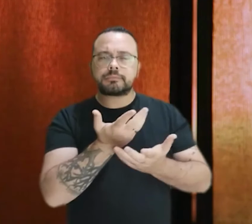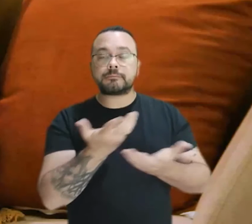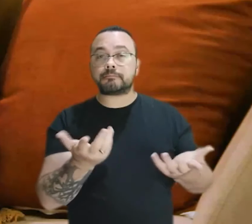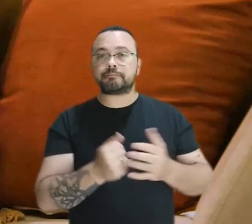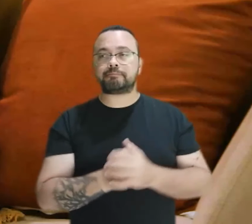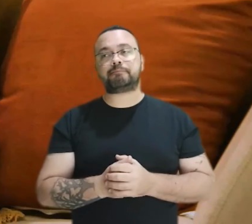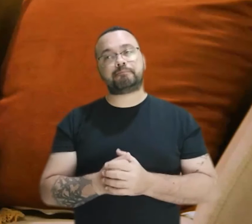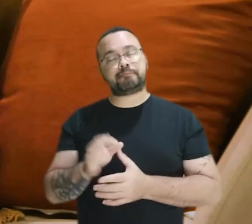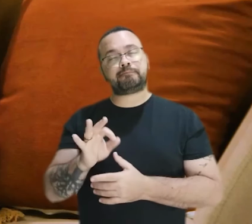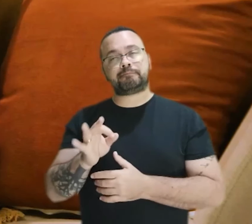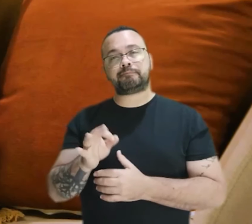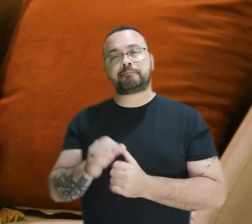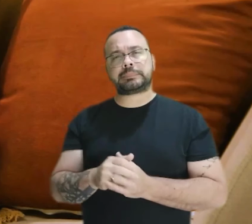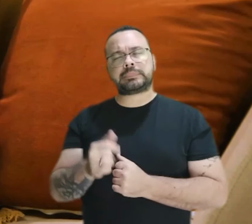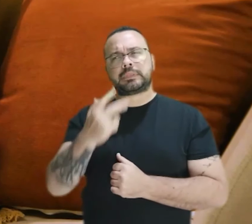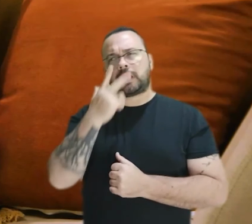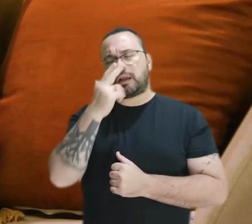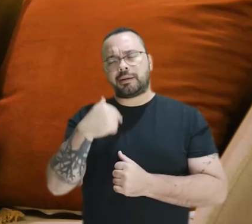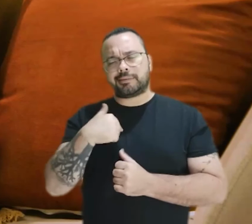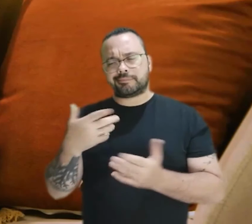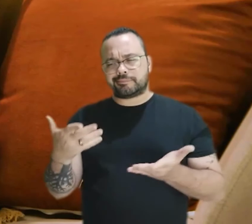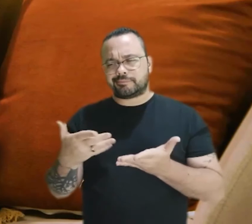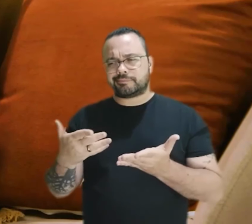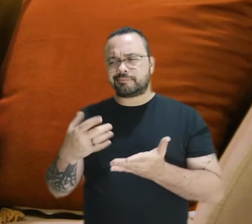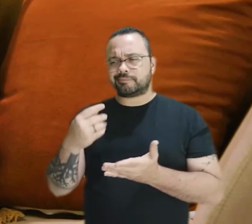É, eu acho que eu tô num momento de tentar perceber